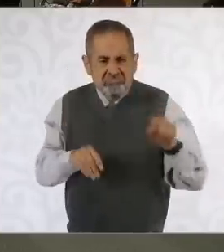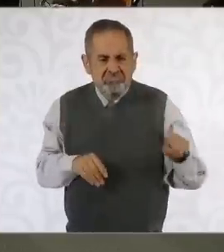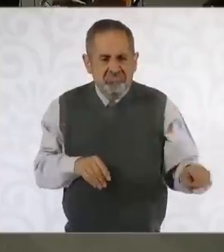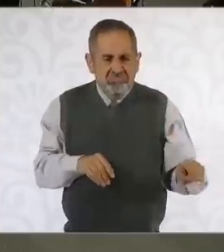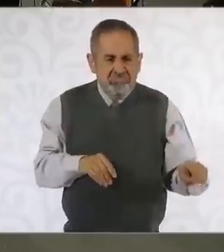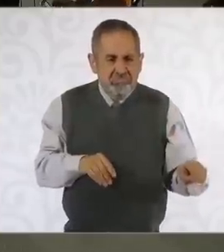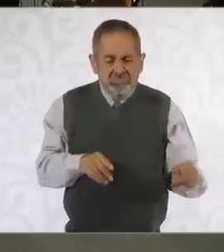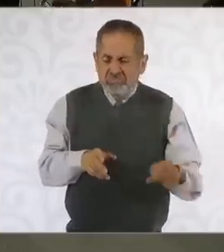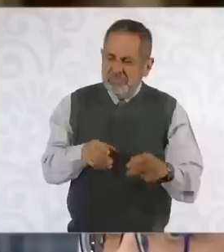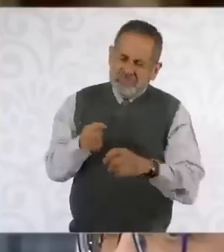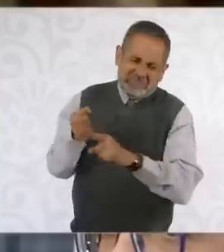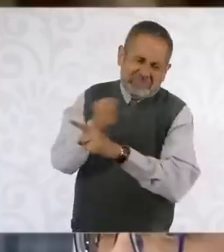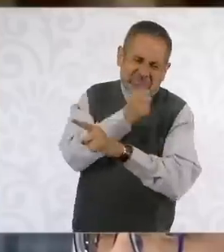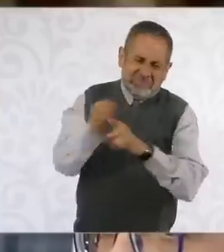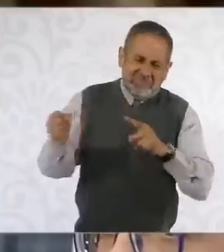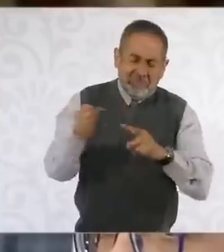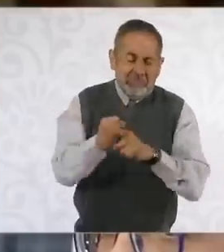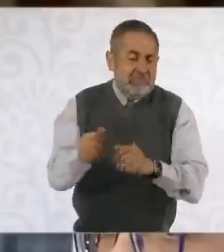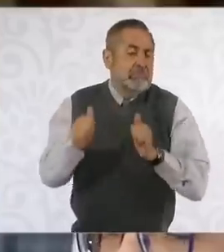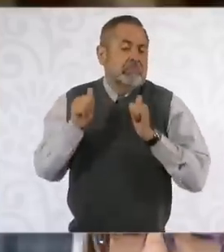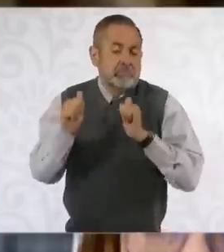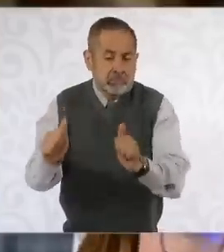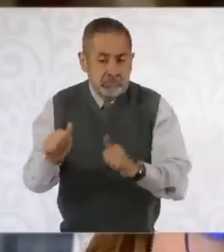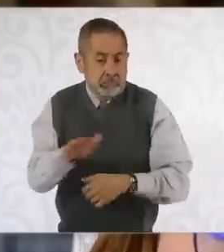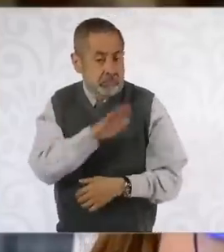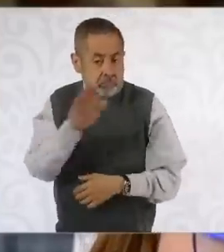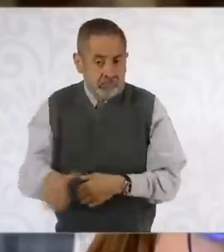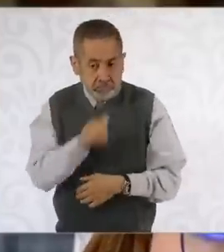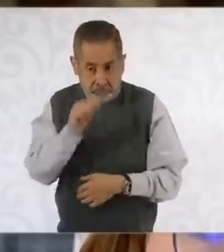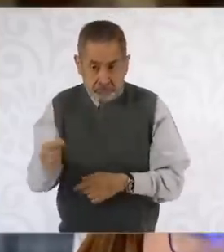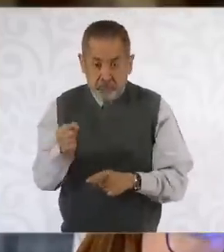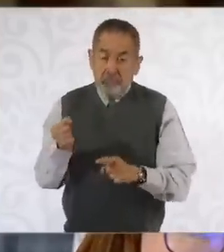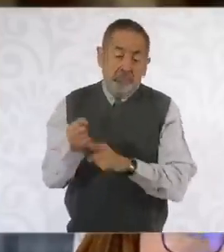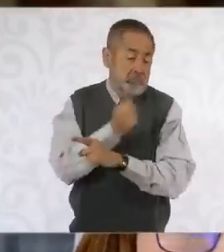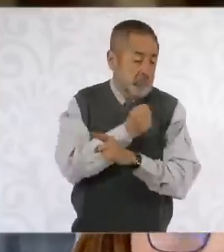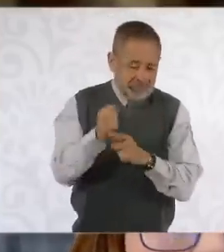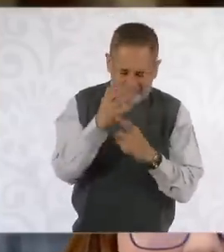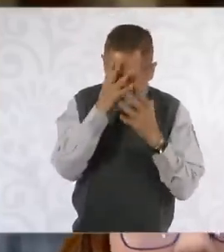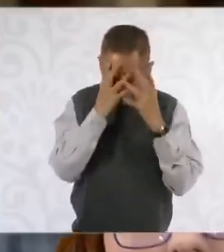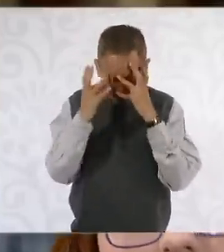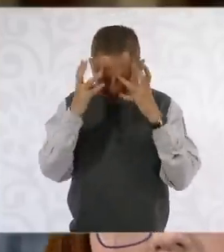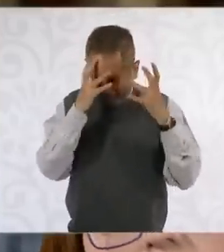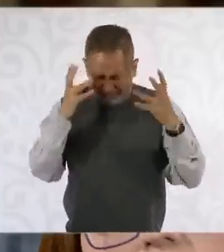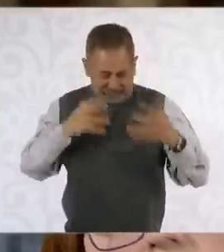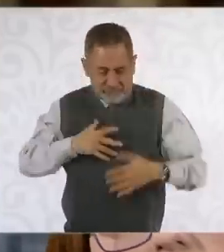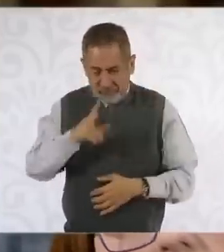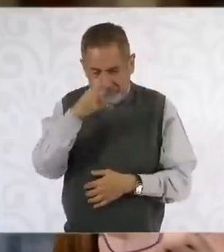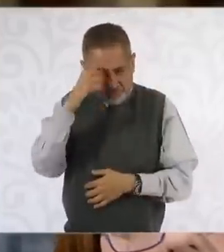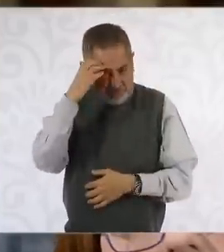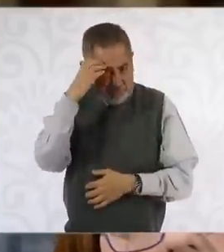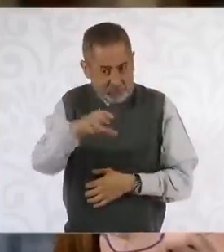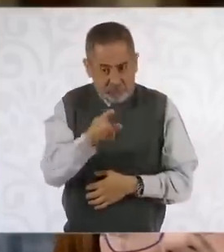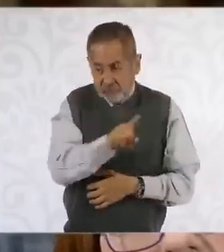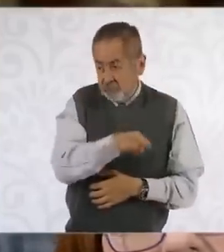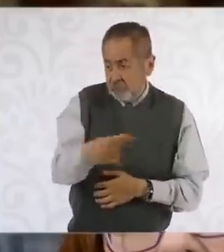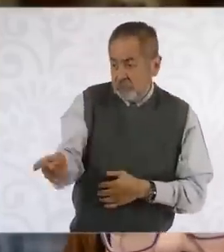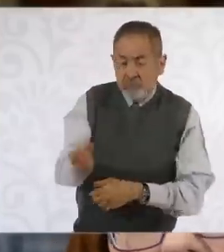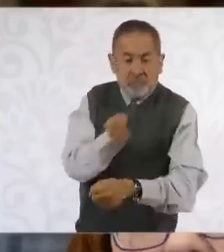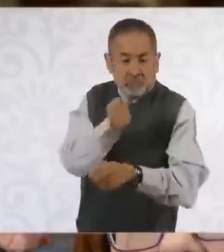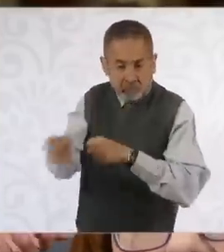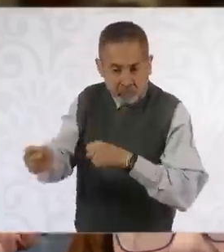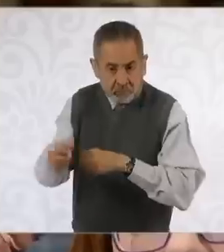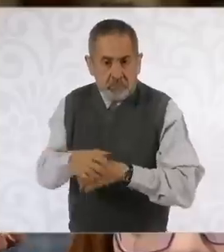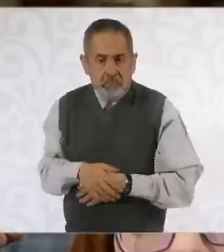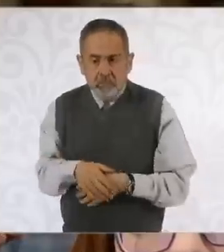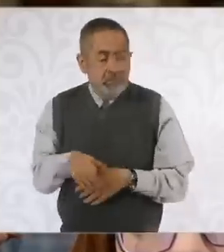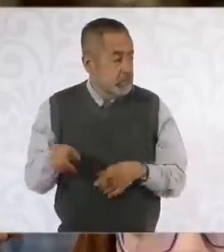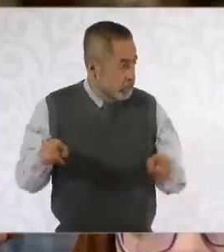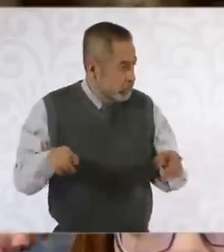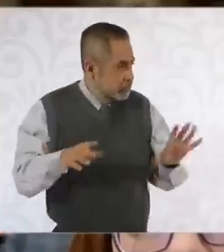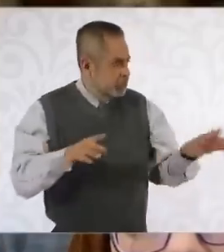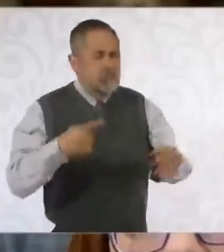mató el esposo tuvo suerte definitivamente por la violencia tan excesiva y eh lo lo denunció pero